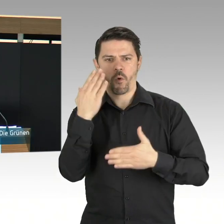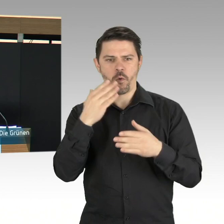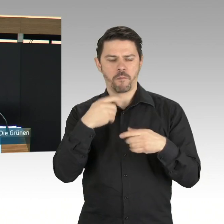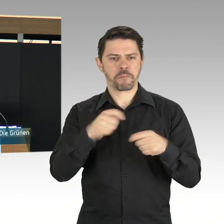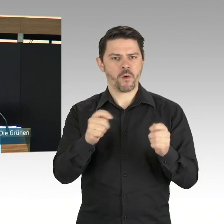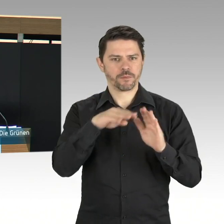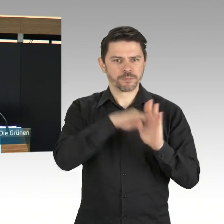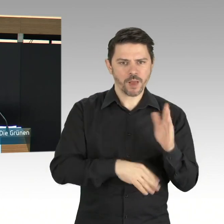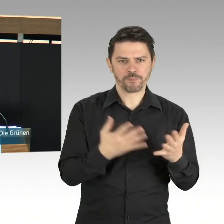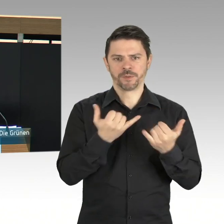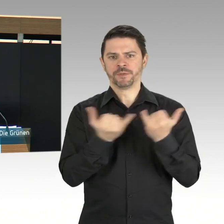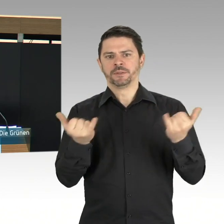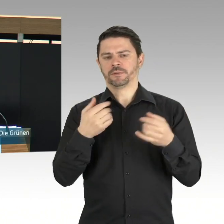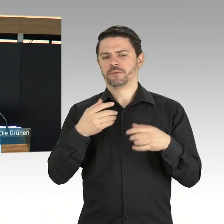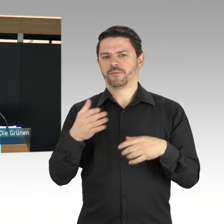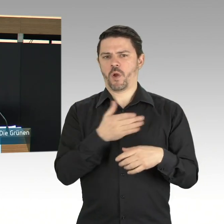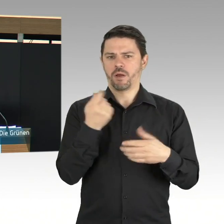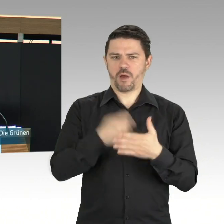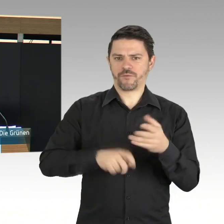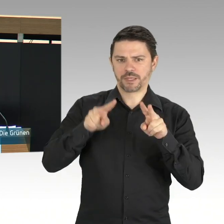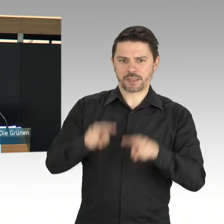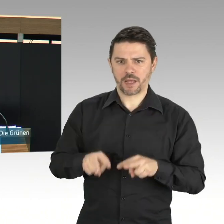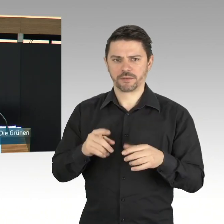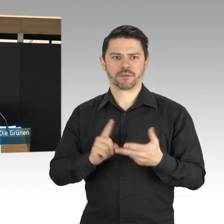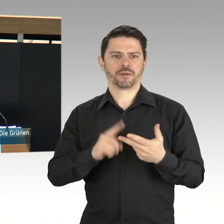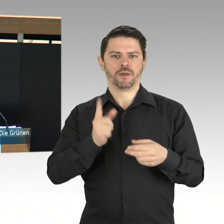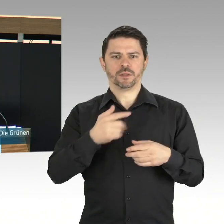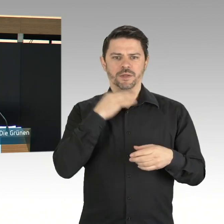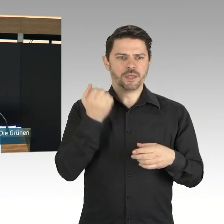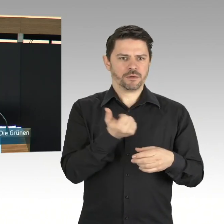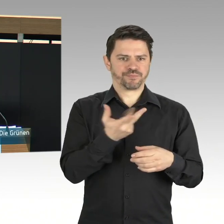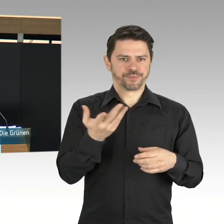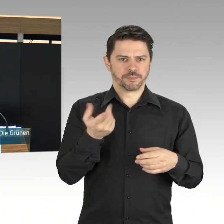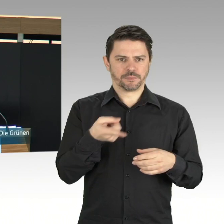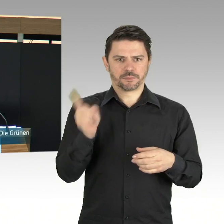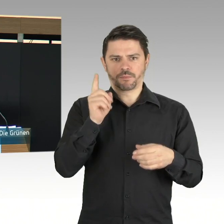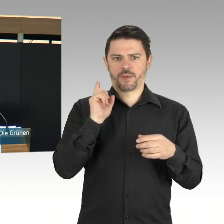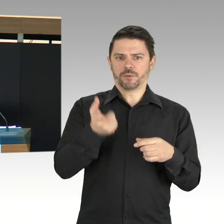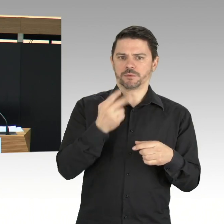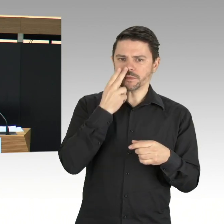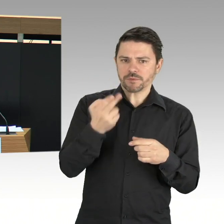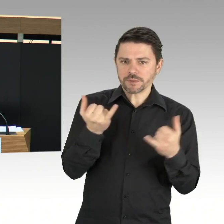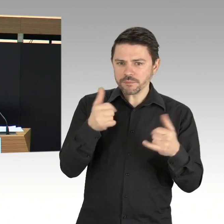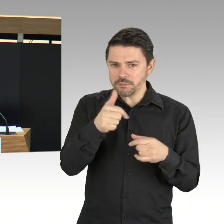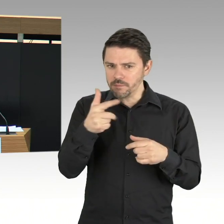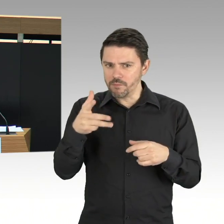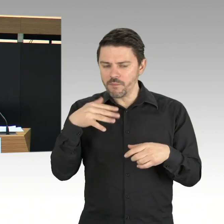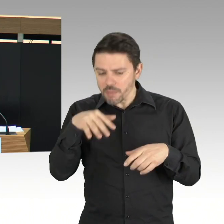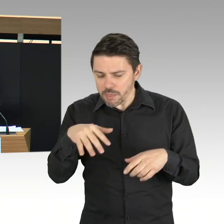und wir wollen den Wohnungsmarkt umbauen, und zwar in Richtung Wien. Und das ist weder verwerflich noch schlecht, das ist sozial. Und übrigens in Wien,